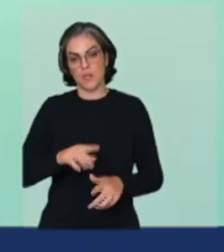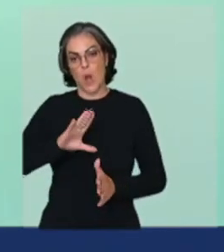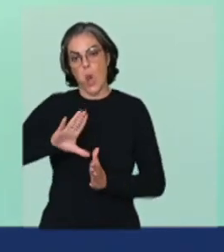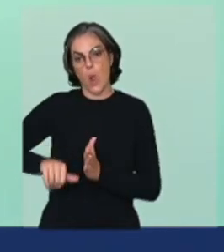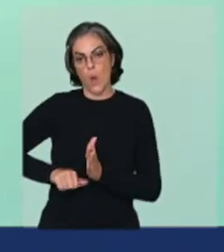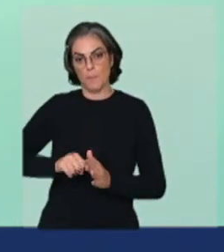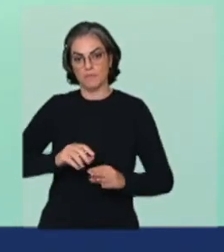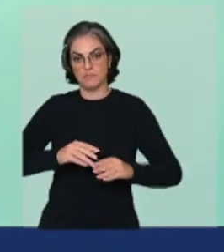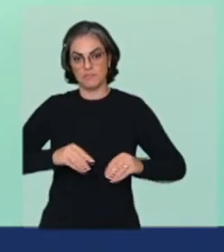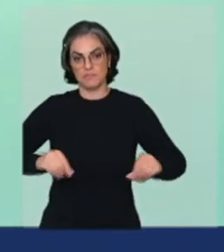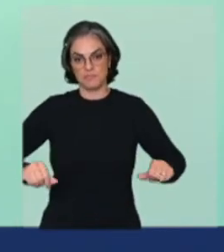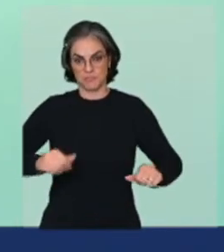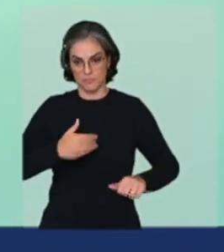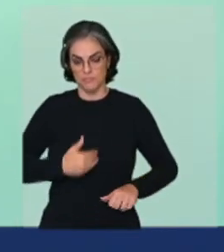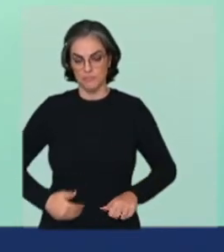DO PAÍS, COMO SEMPRE, O NOME LIMPO, E TRABALHO ÁRDUO, DE